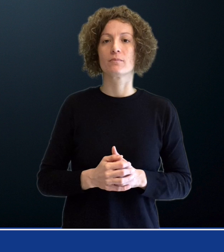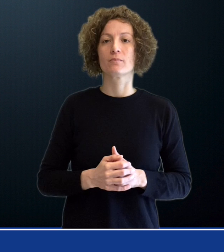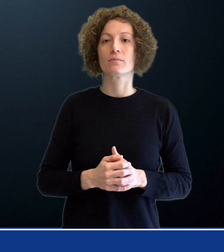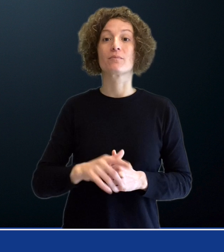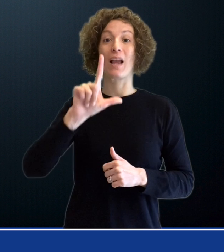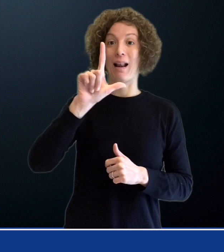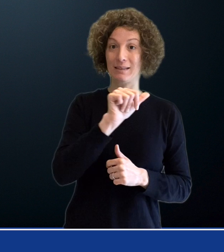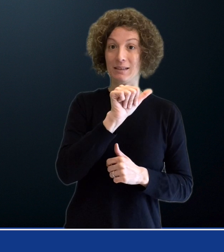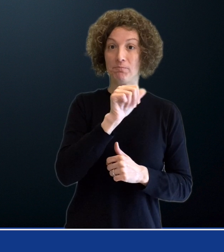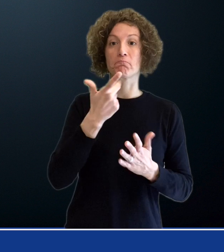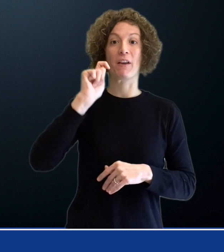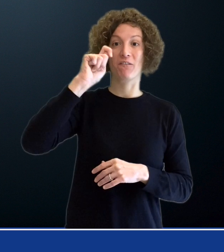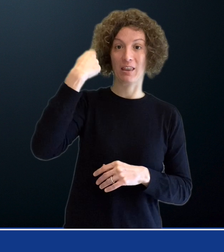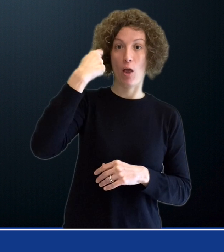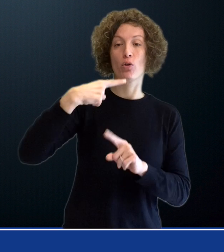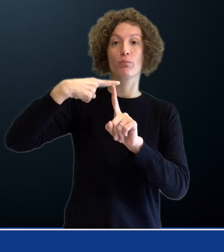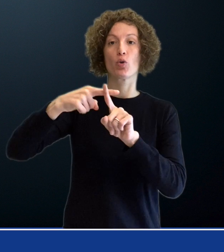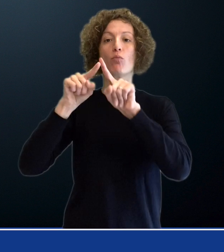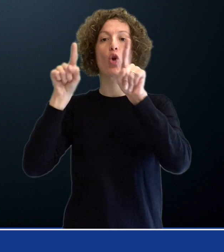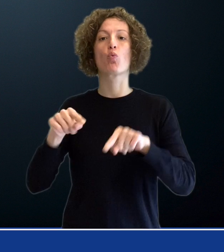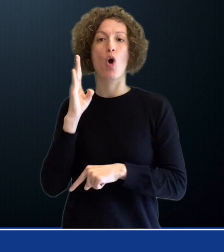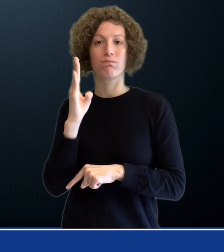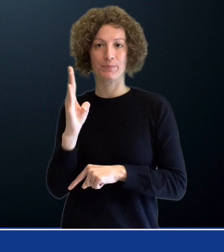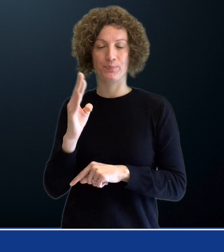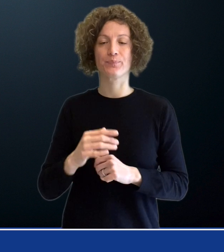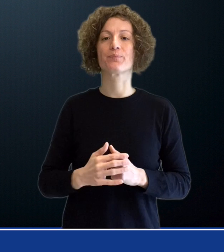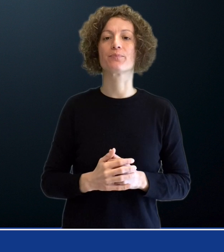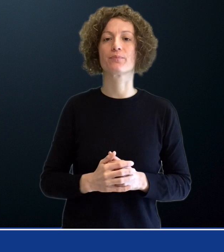LIS (video + modulo B)